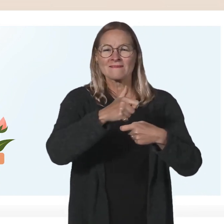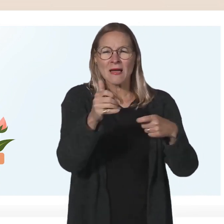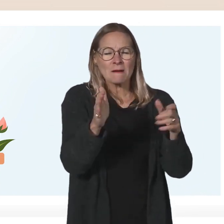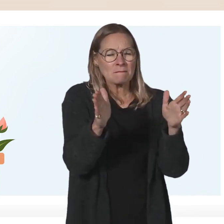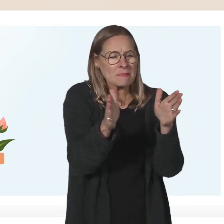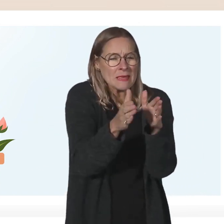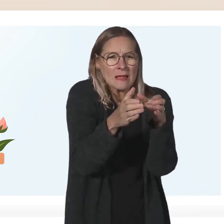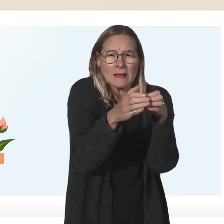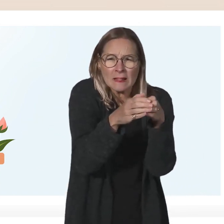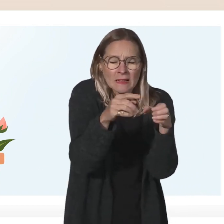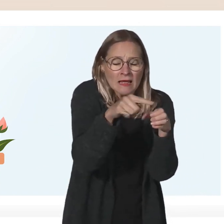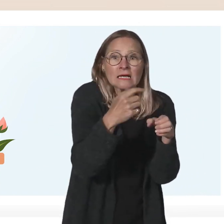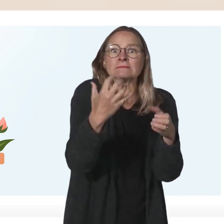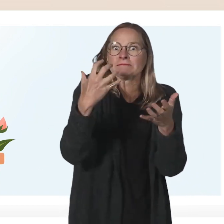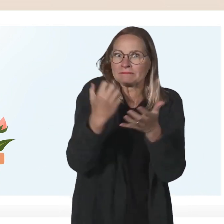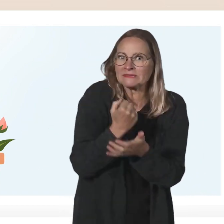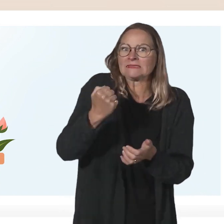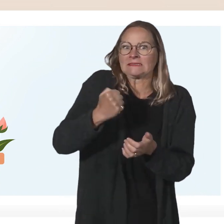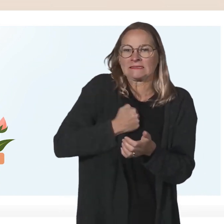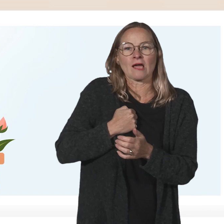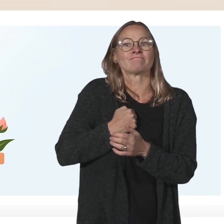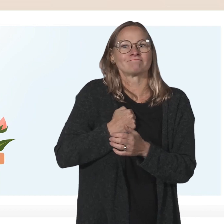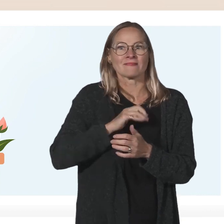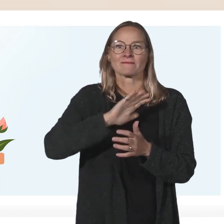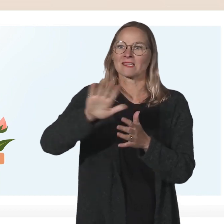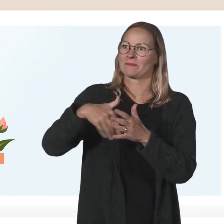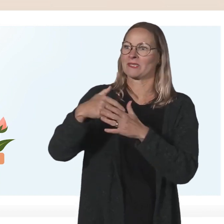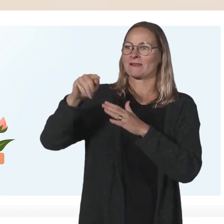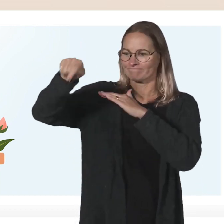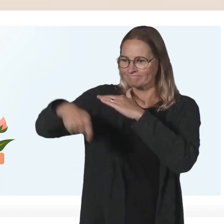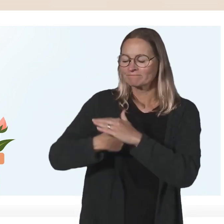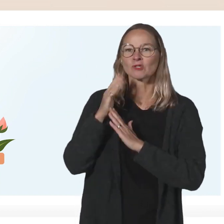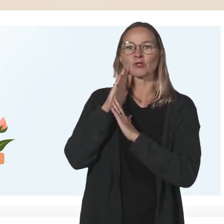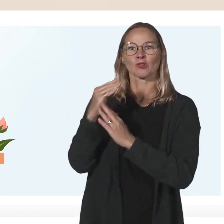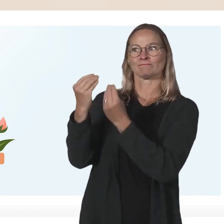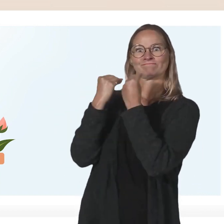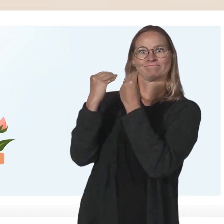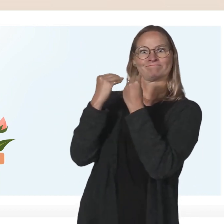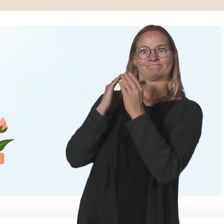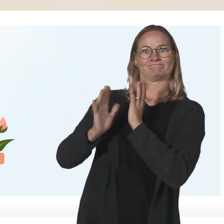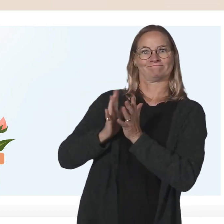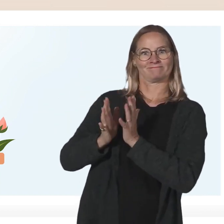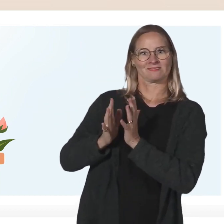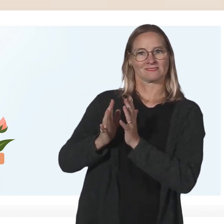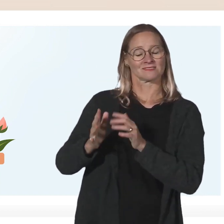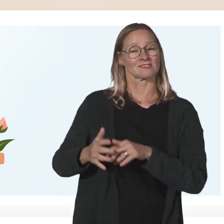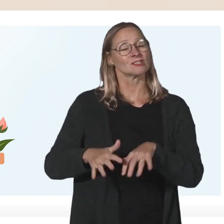vain pieni osa saa viittomakielen kotiopetusta, -